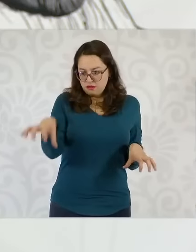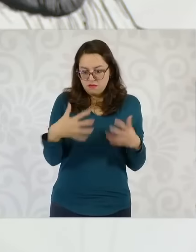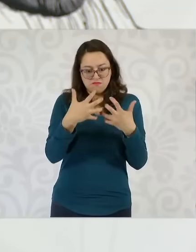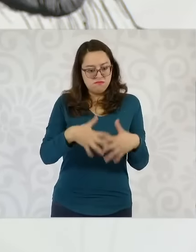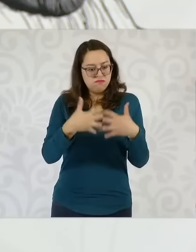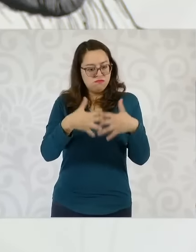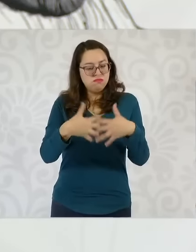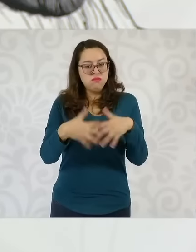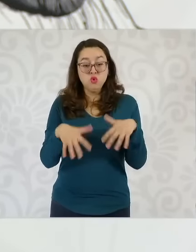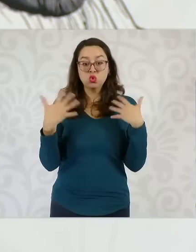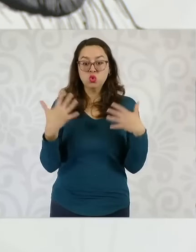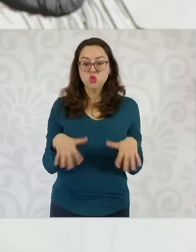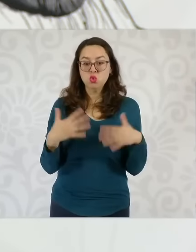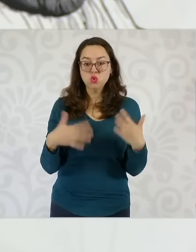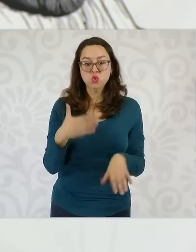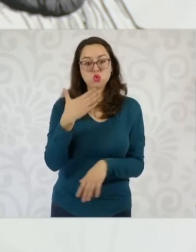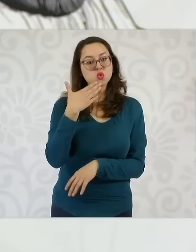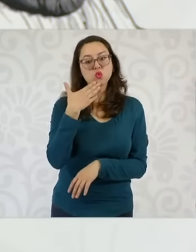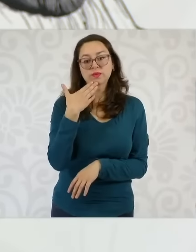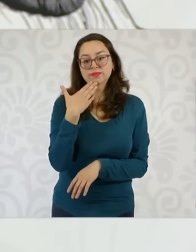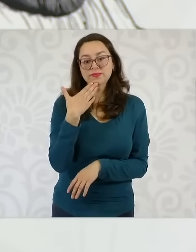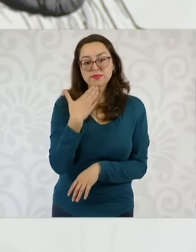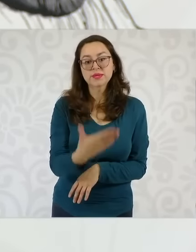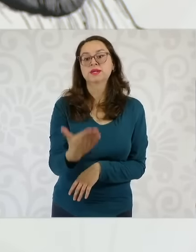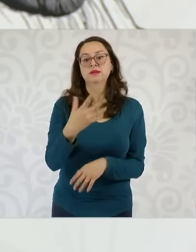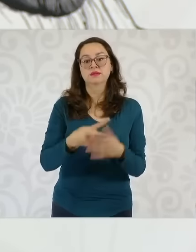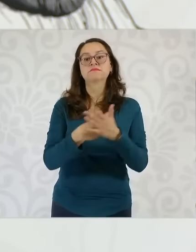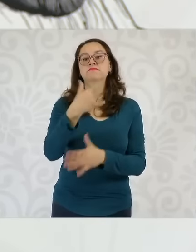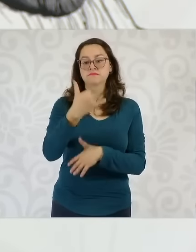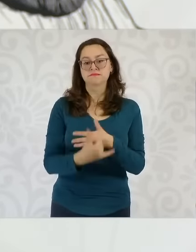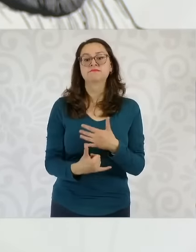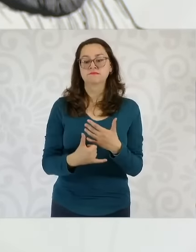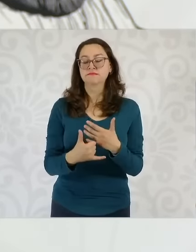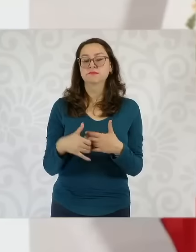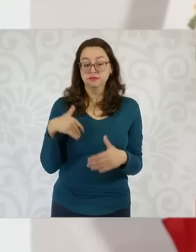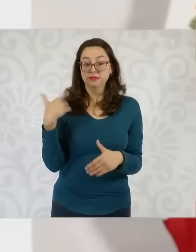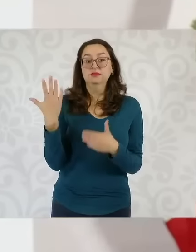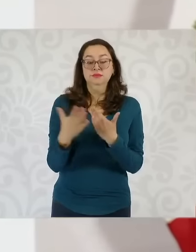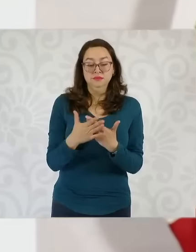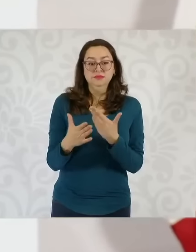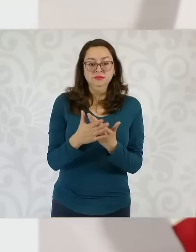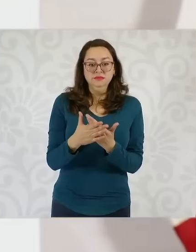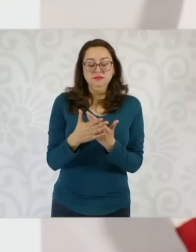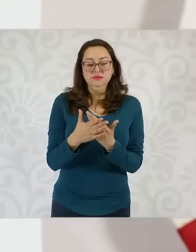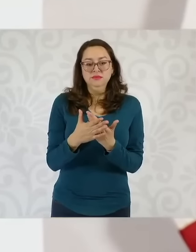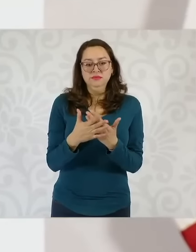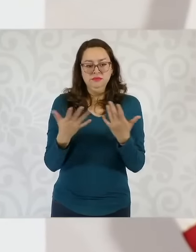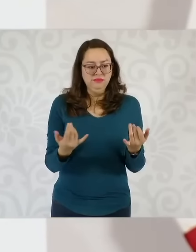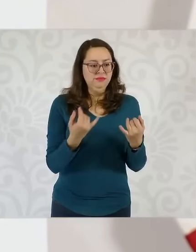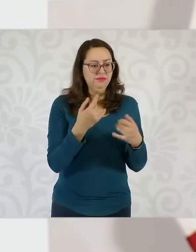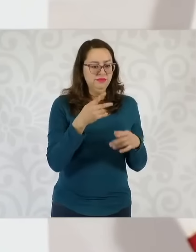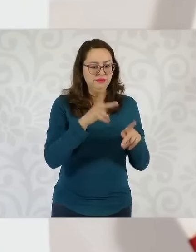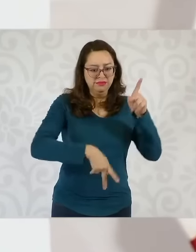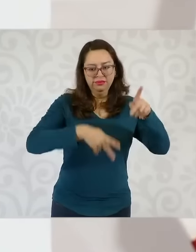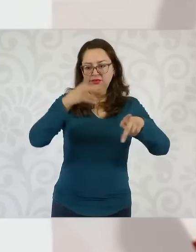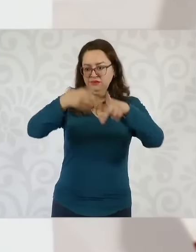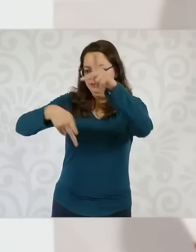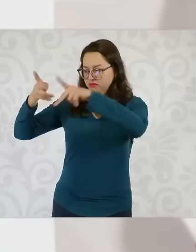bien el tren interoceánico ya muy pronto estaremos inaugurando partes distintas de este tren que